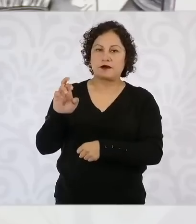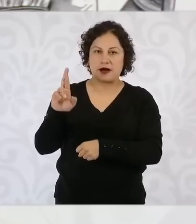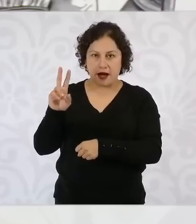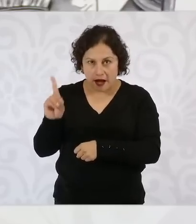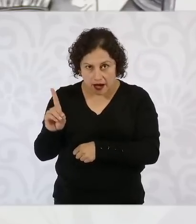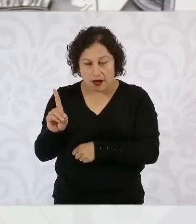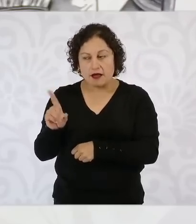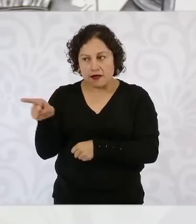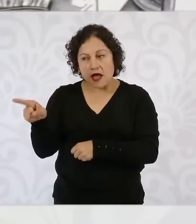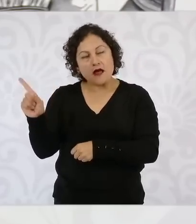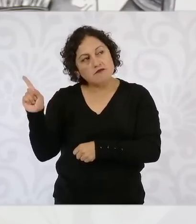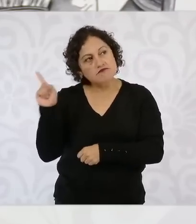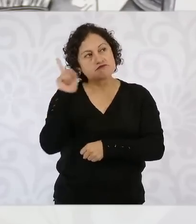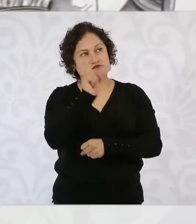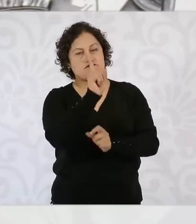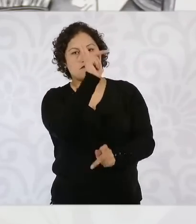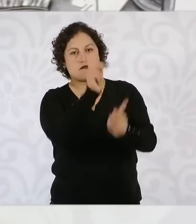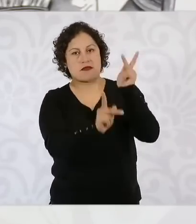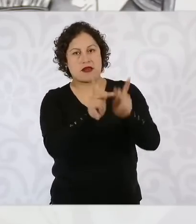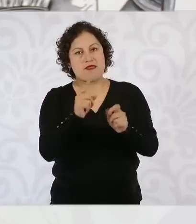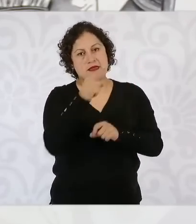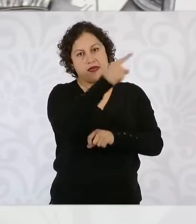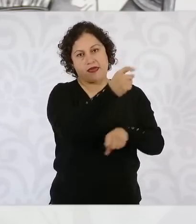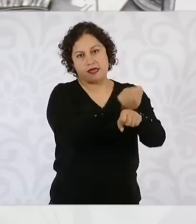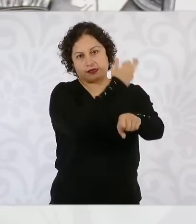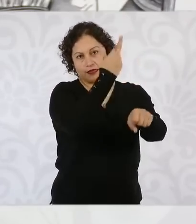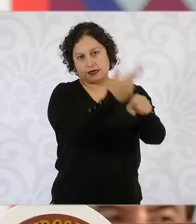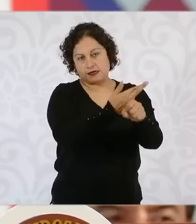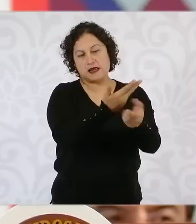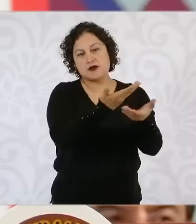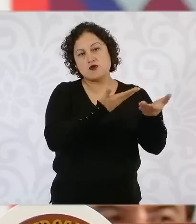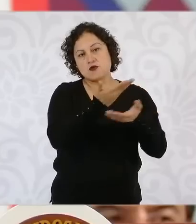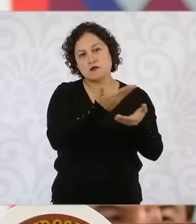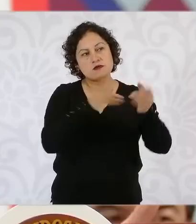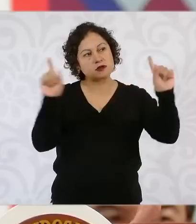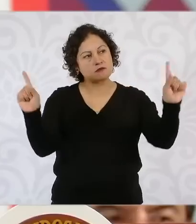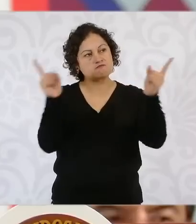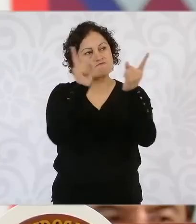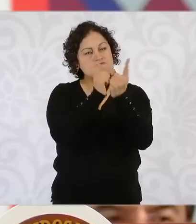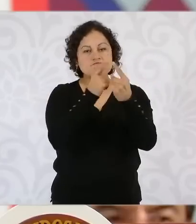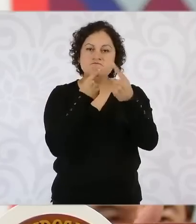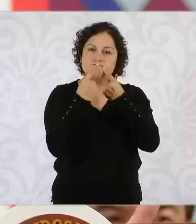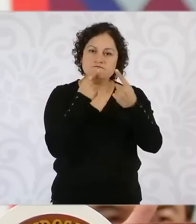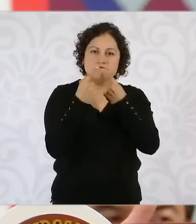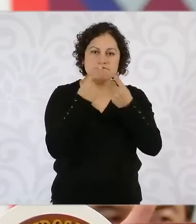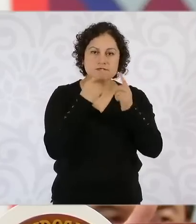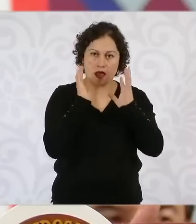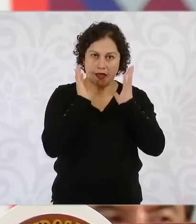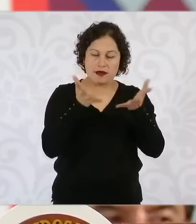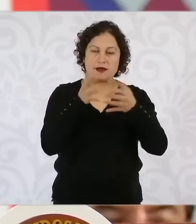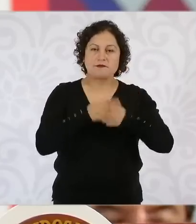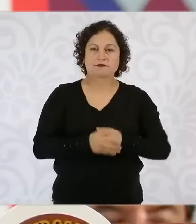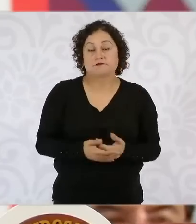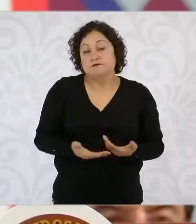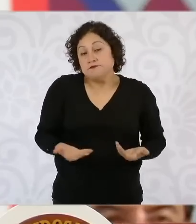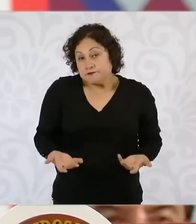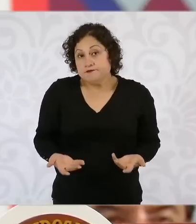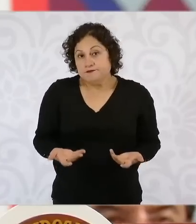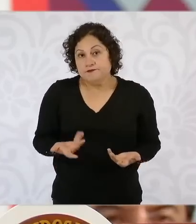Estados Unidos y que Comencemos Pues a trabajar en este ámbito Entonces tenemos este mes para eh